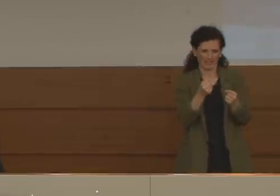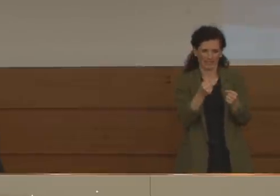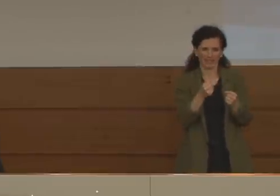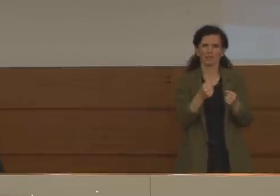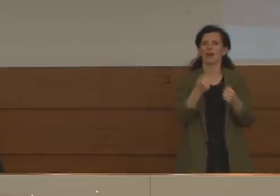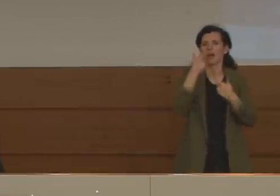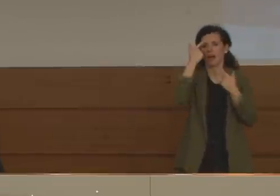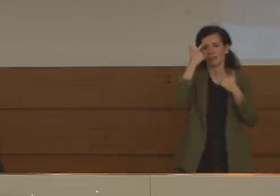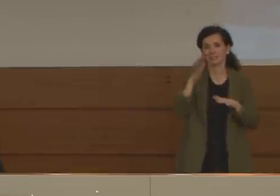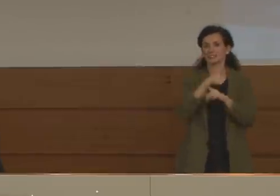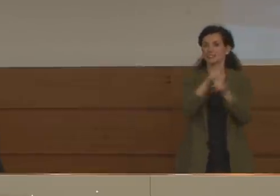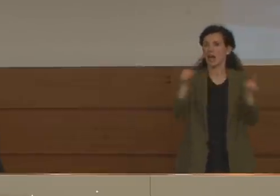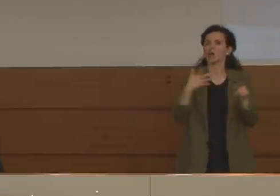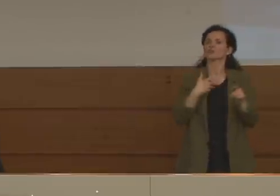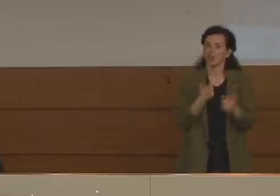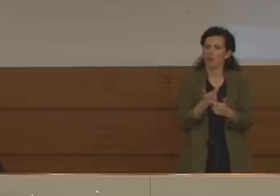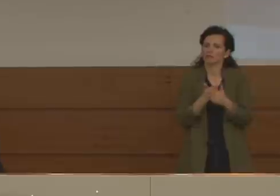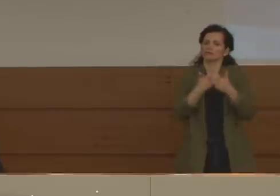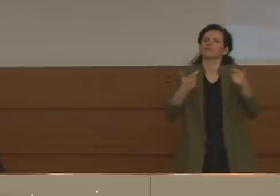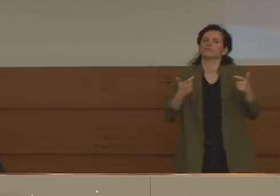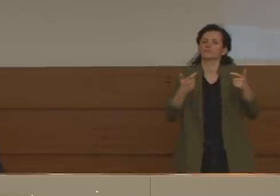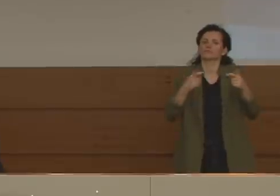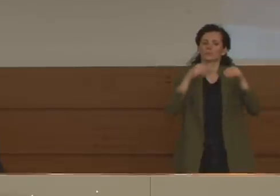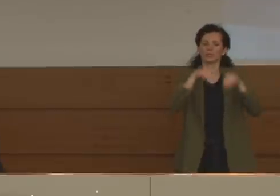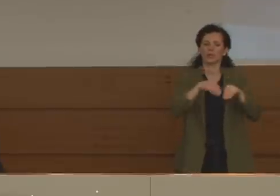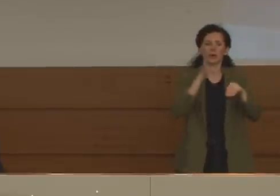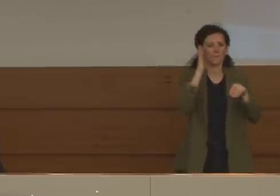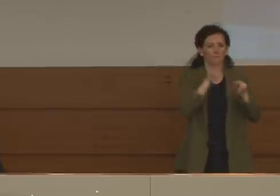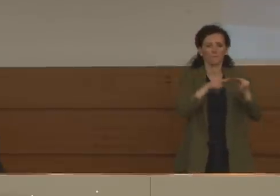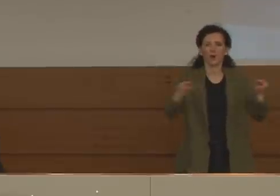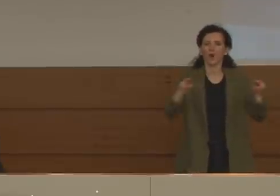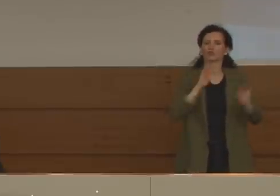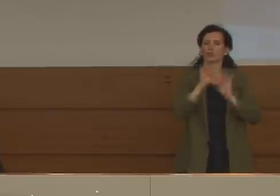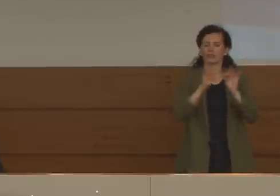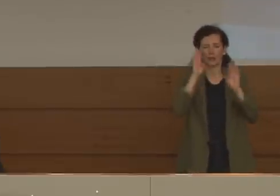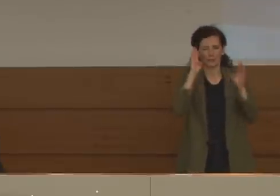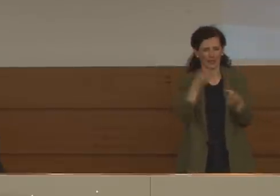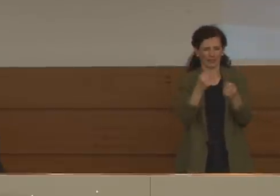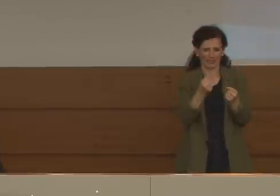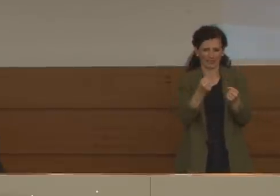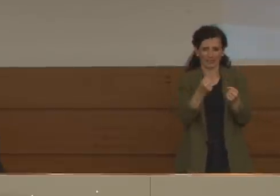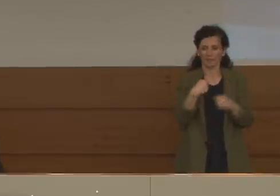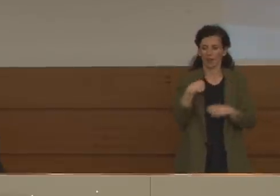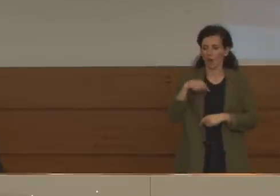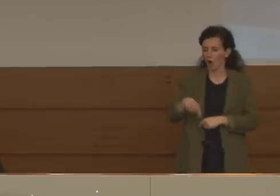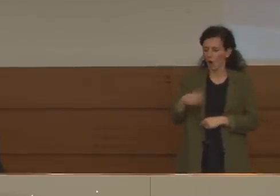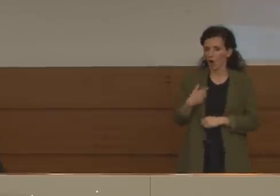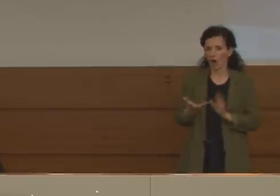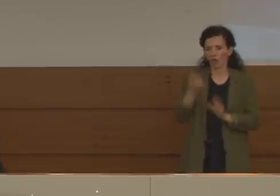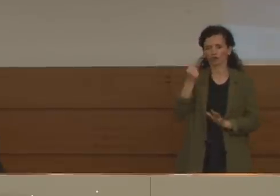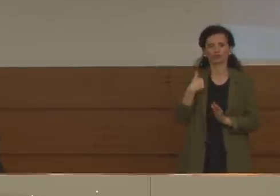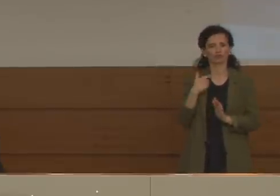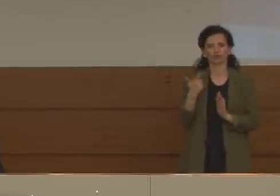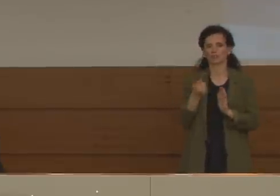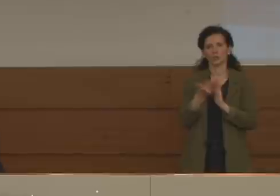intensiva. Io con me non ho i numeri che sono stati dati oggi dal Commissario Arcuri.